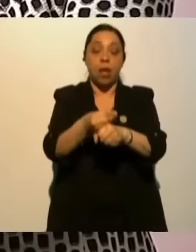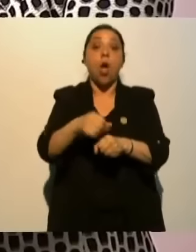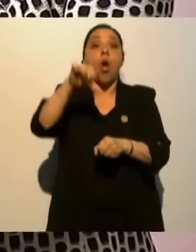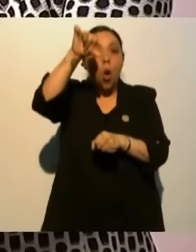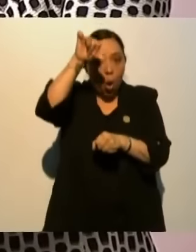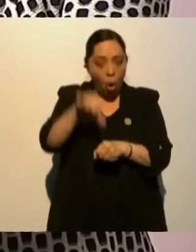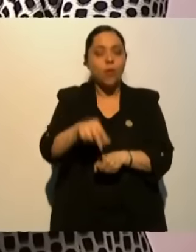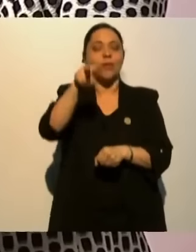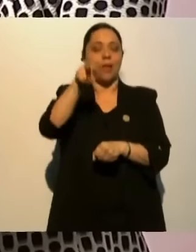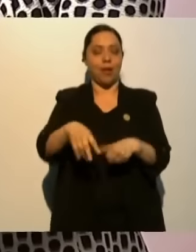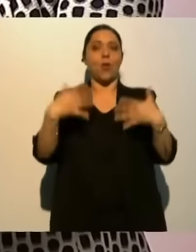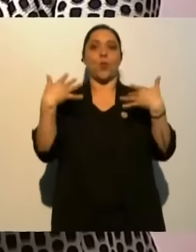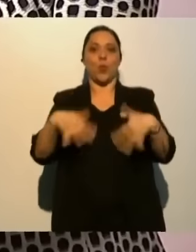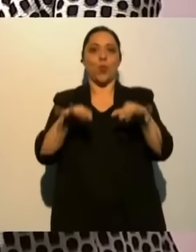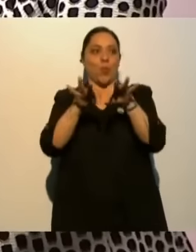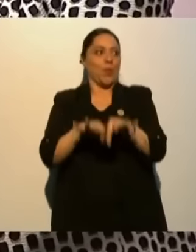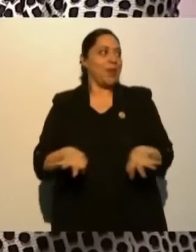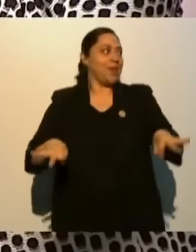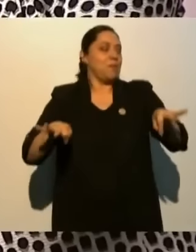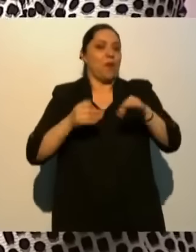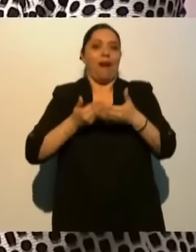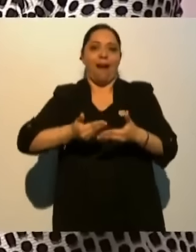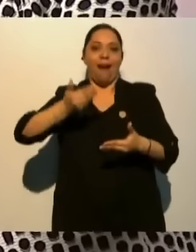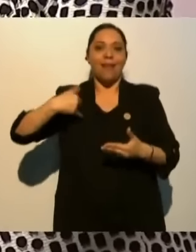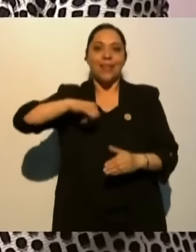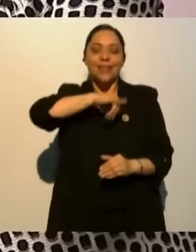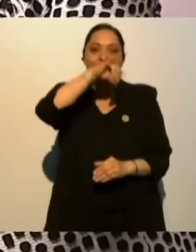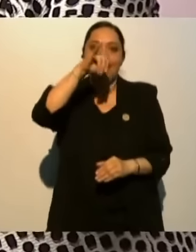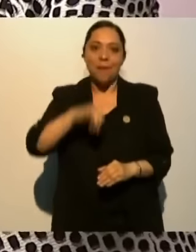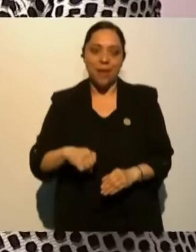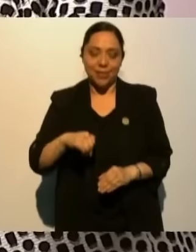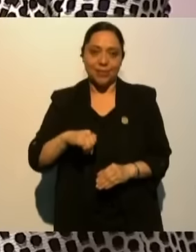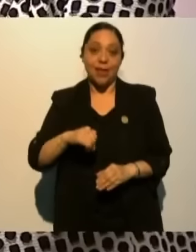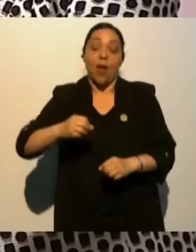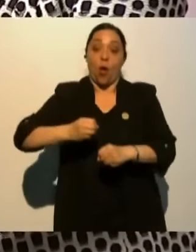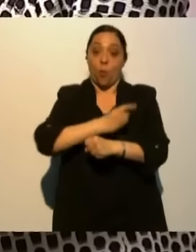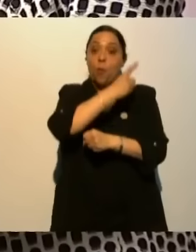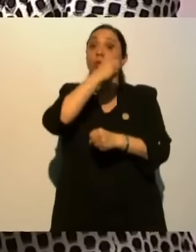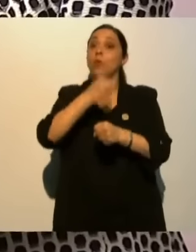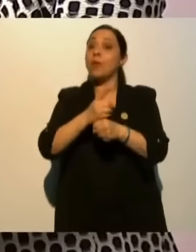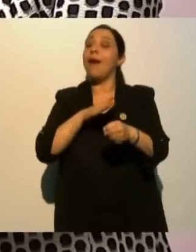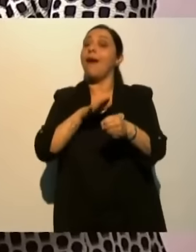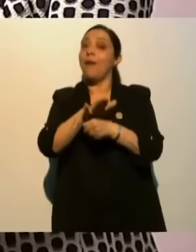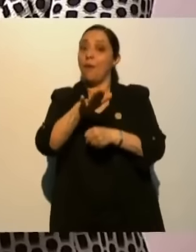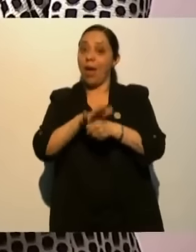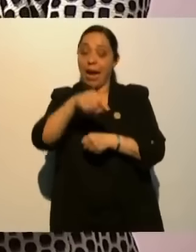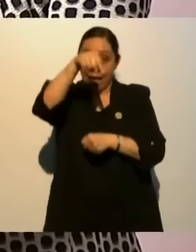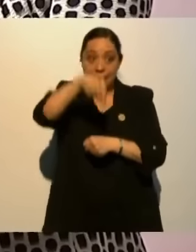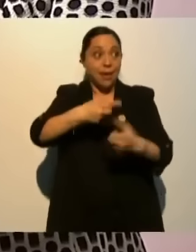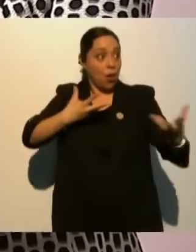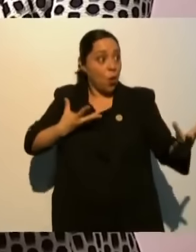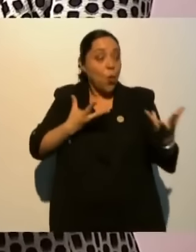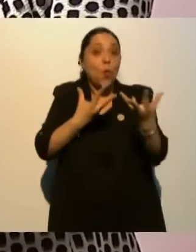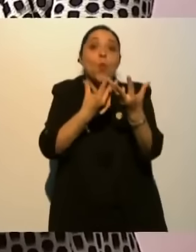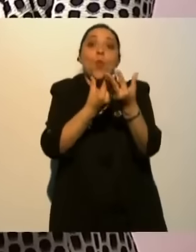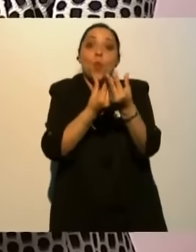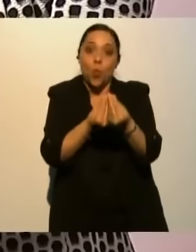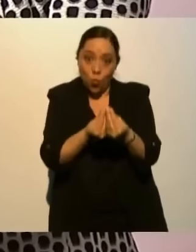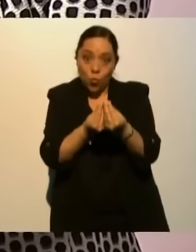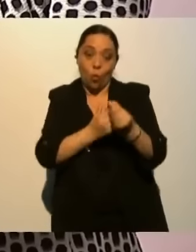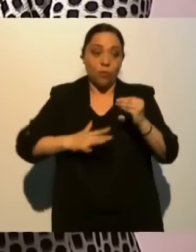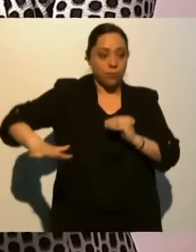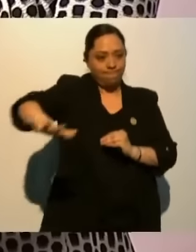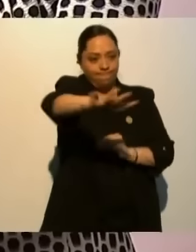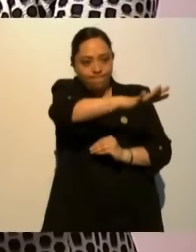inédito y Tenemos la oportunidad histórica de transformar juntos las condiciones de vida de la